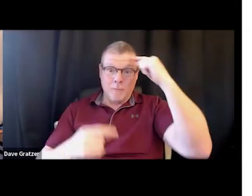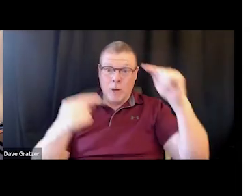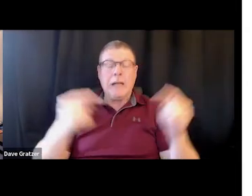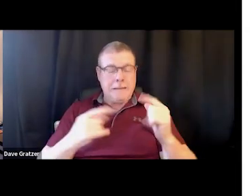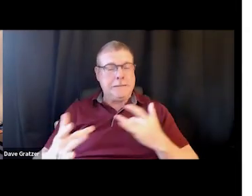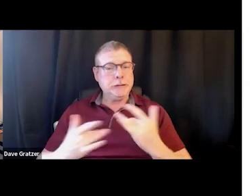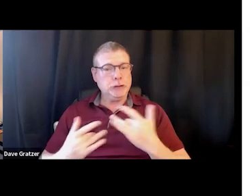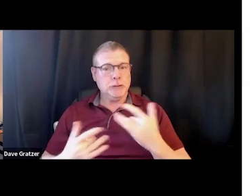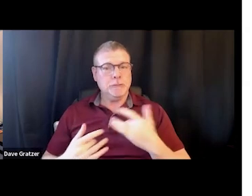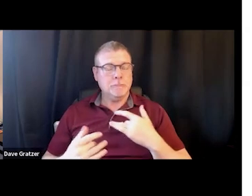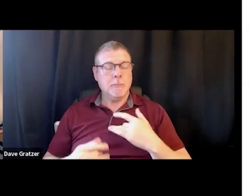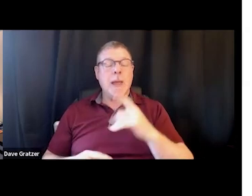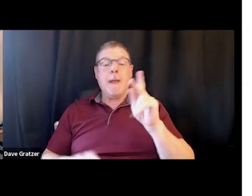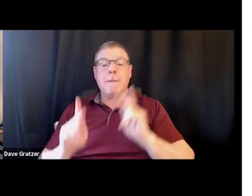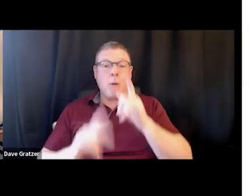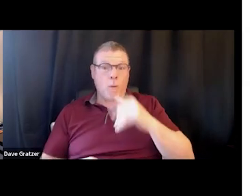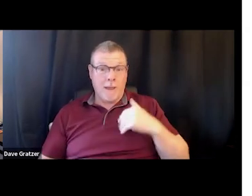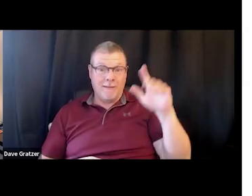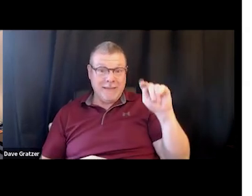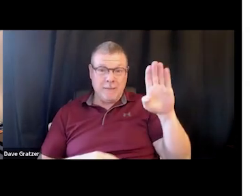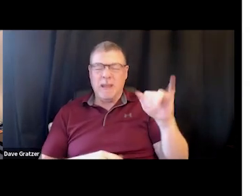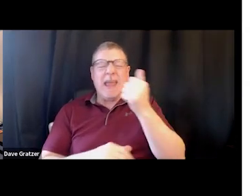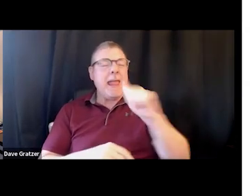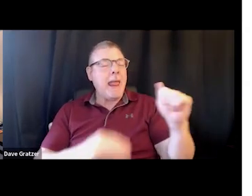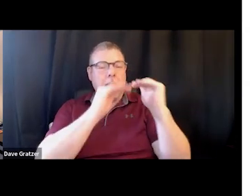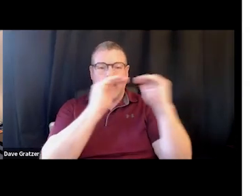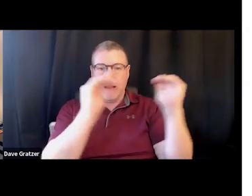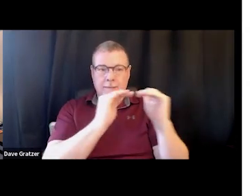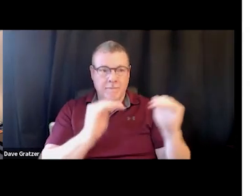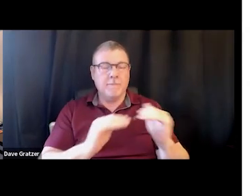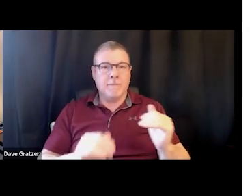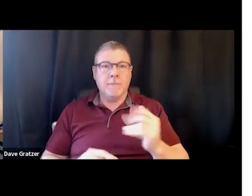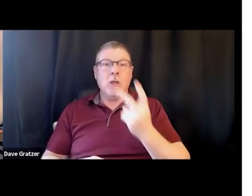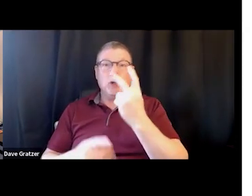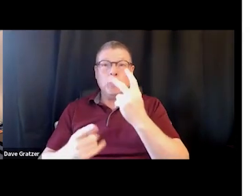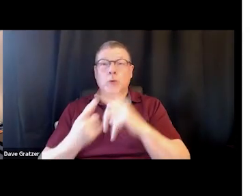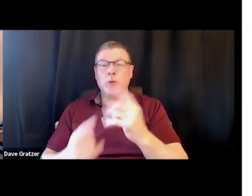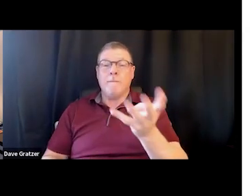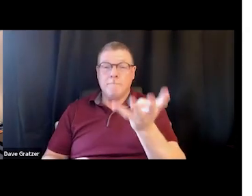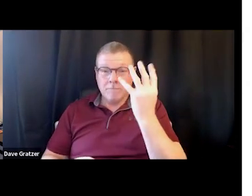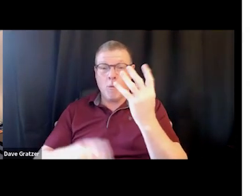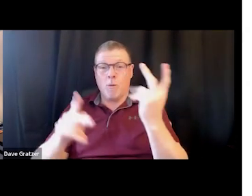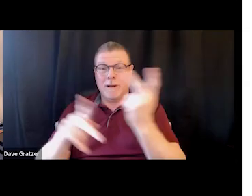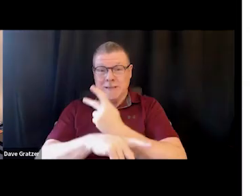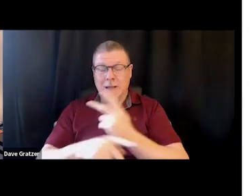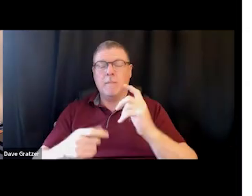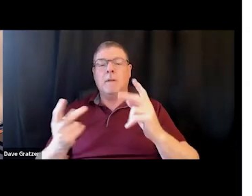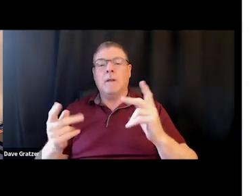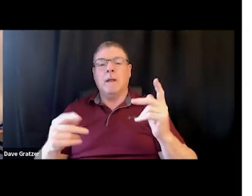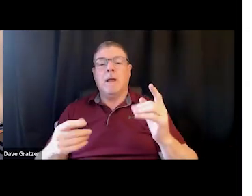Las personas con antecedentes de lesiones cerebrales de cualquier gravedad tienen de dos a cuatro veces más riesgo de intentar suicidarse o de morir por suicidio.